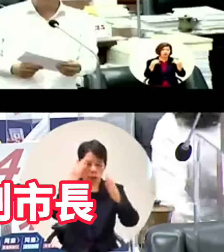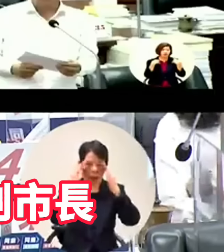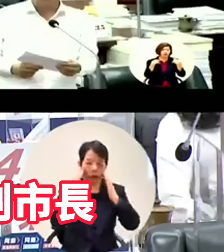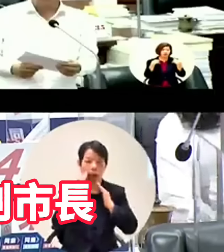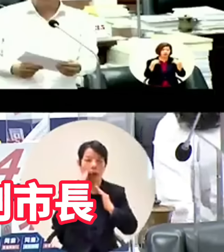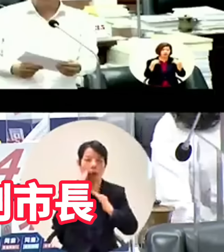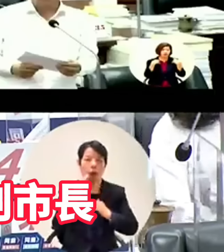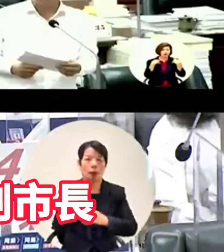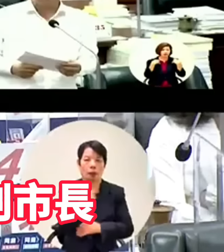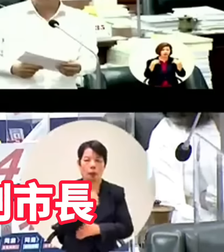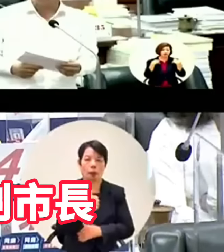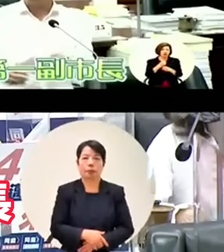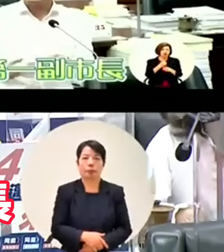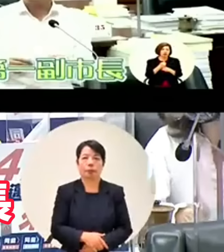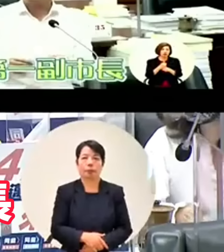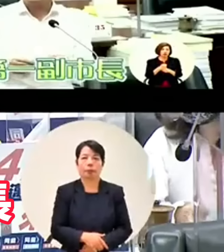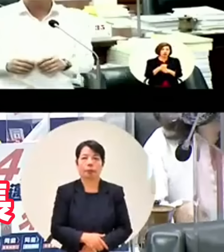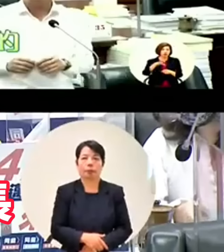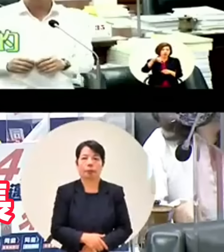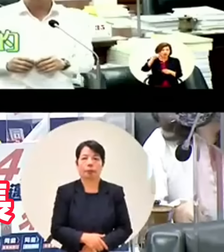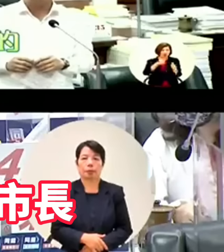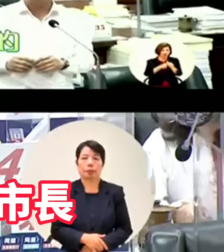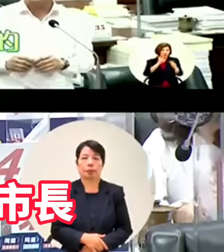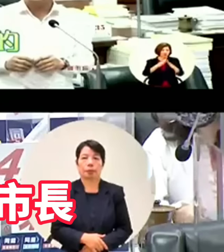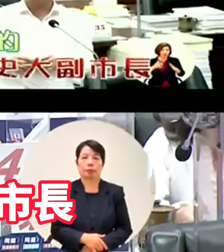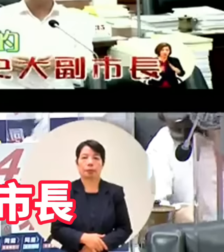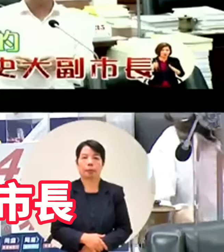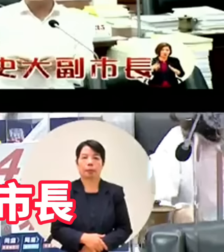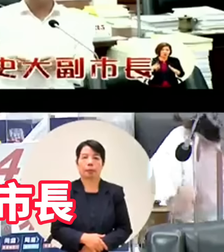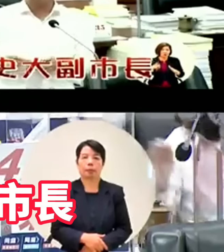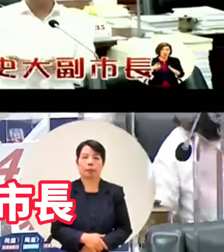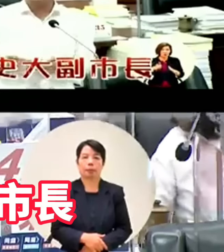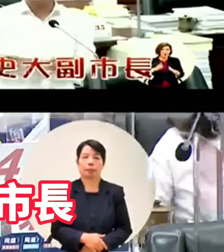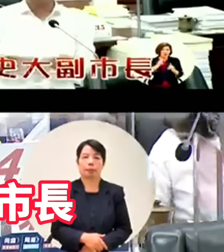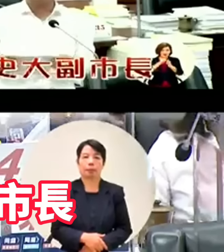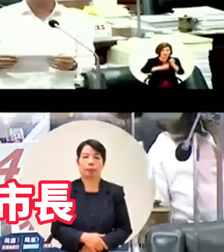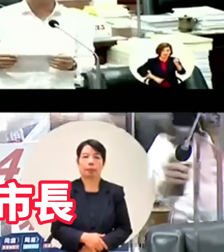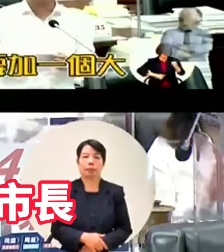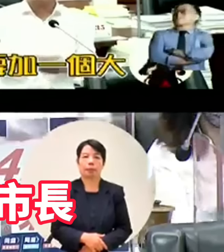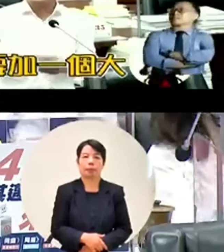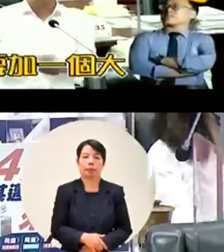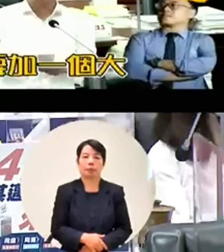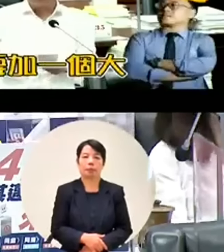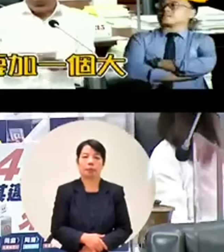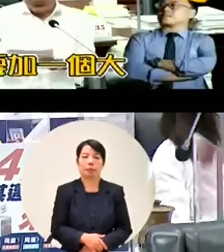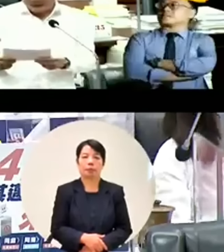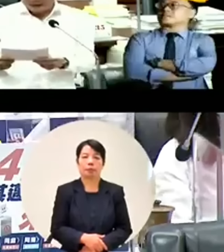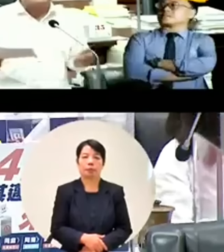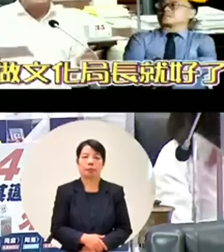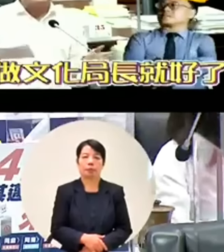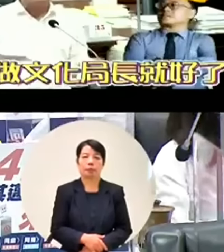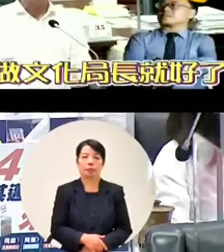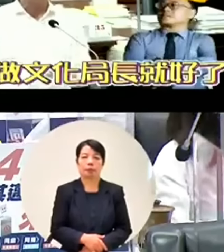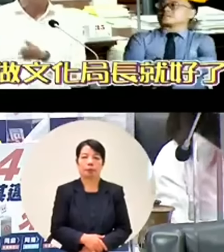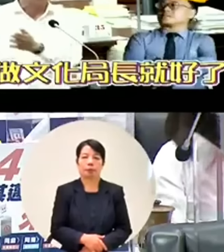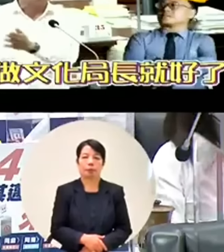你的這位史大副市長 第一副市長 我們的史大副市長 加一個大 我是建議